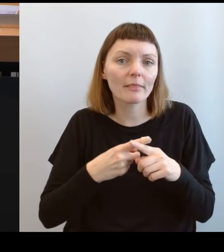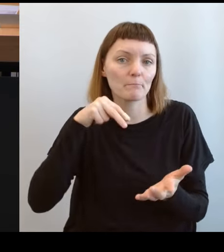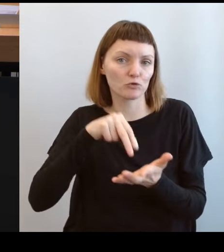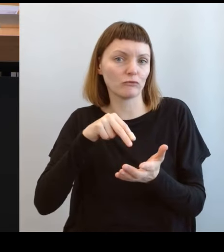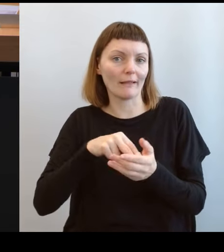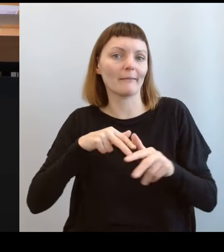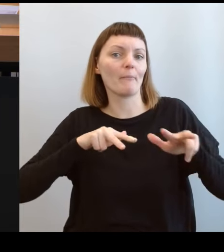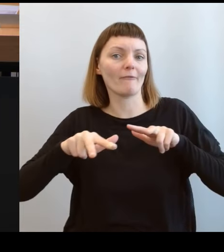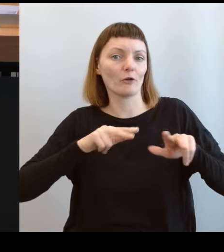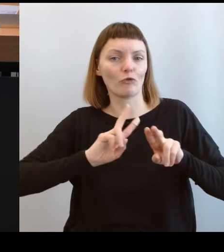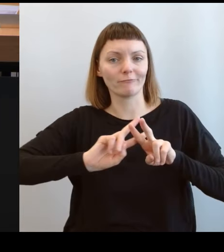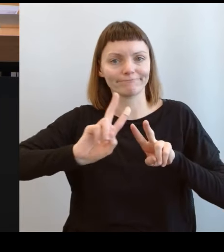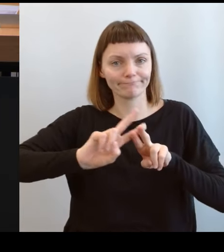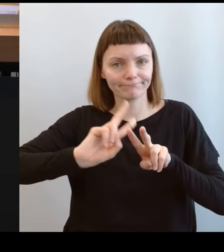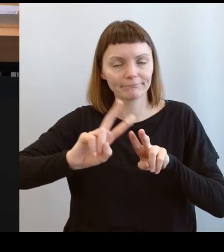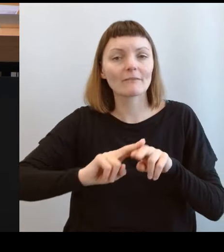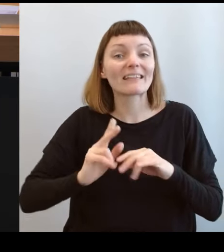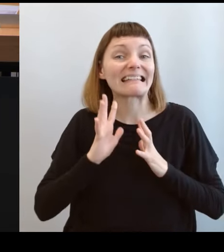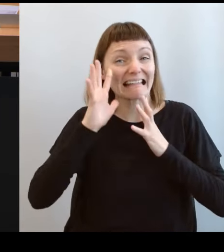in kommunaler Hand entstehen. (Beifall)